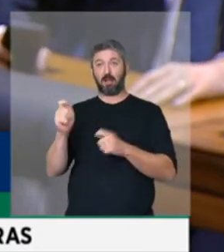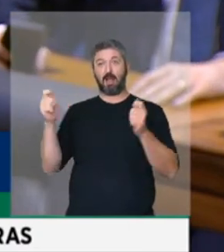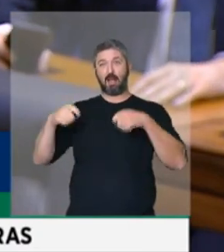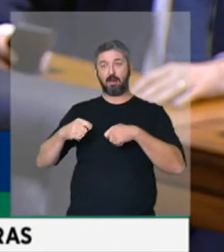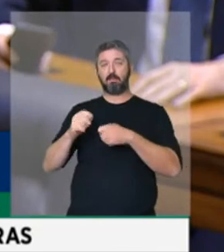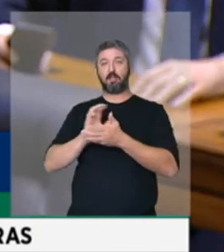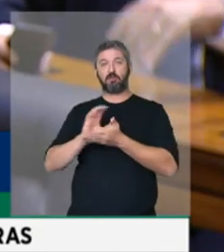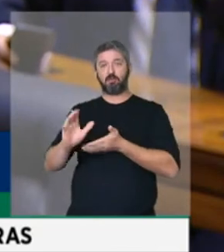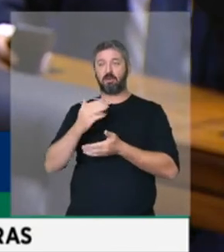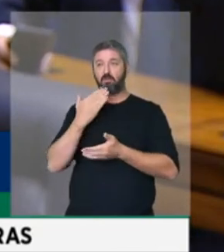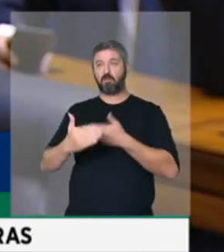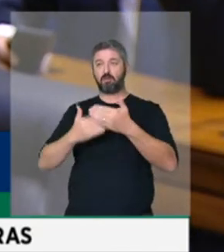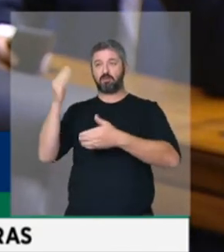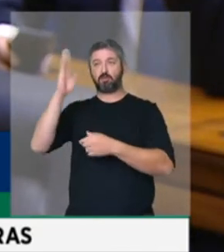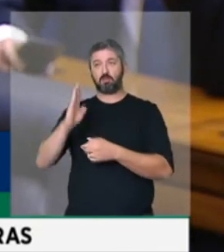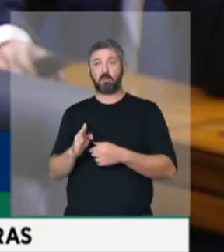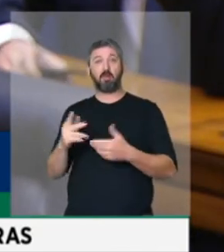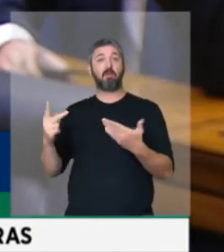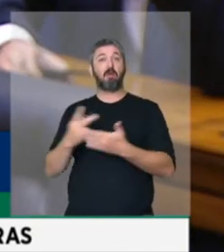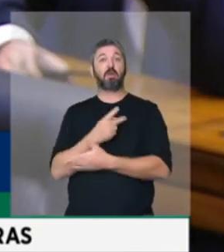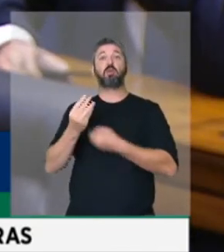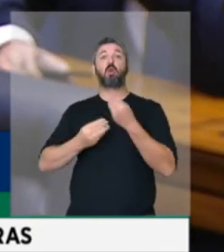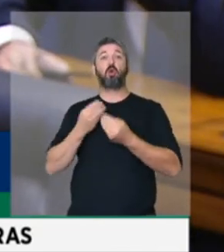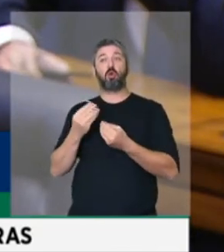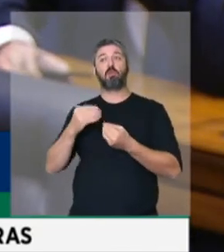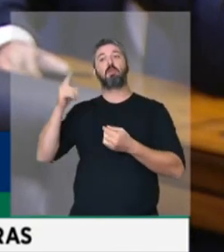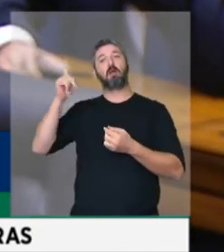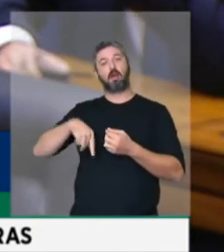SÓ NÃO TEMOS... PORQUE A ECONOMIA REFLUIU EM... POR